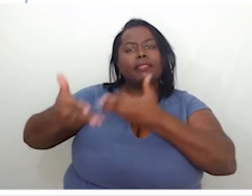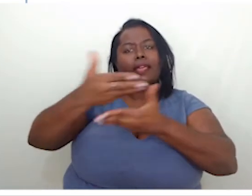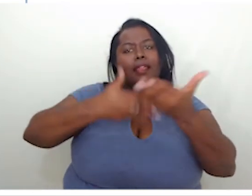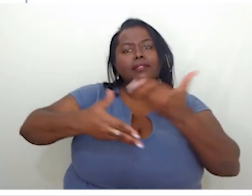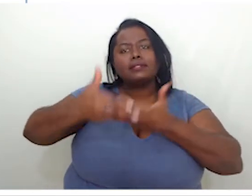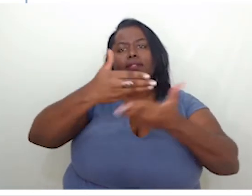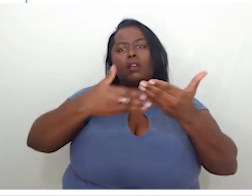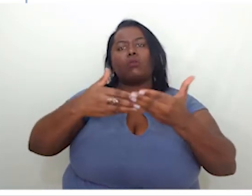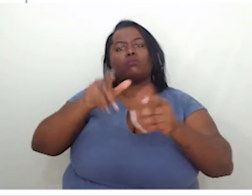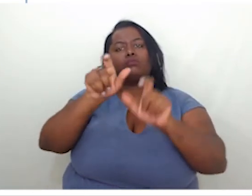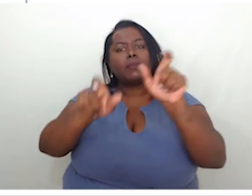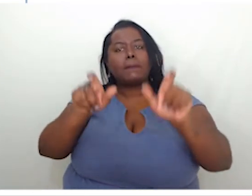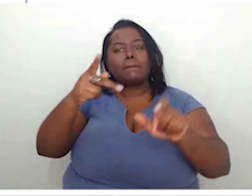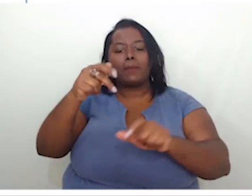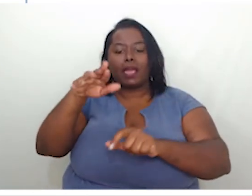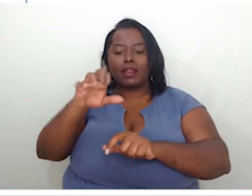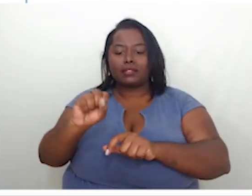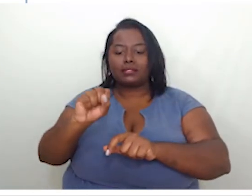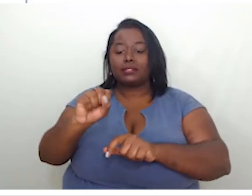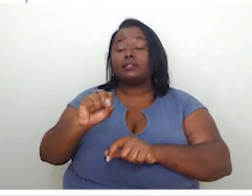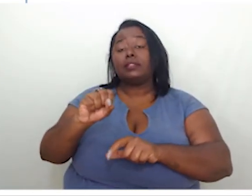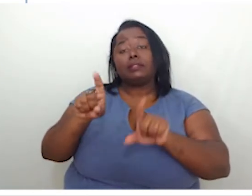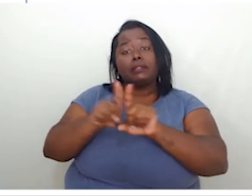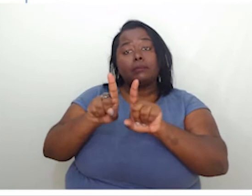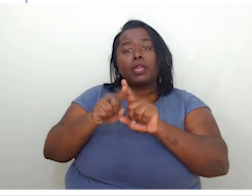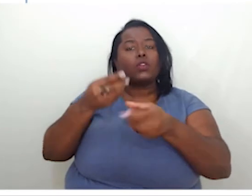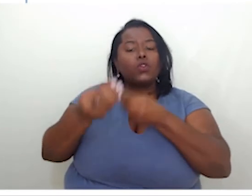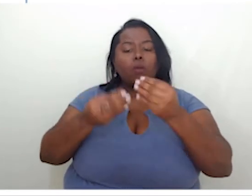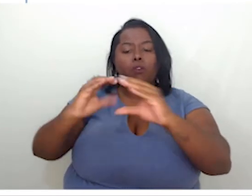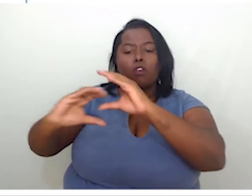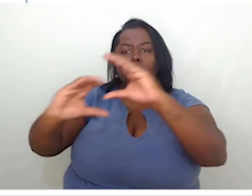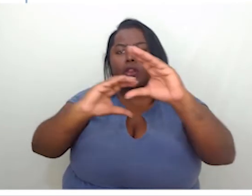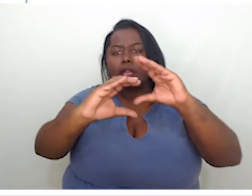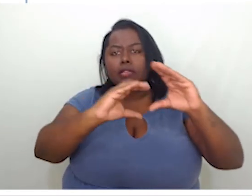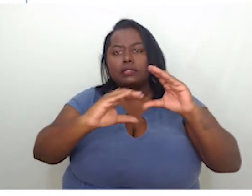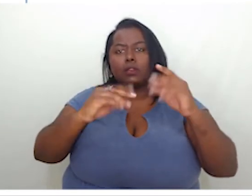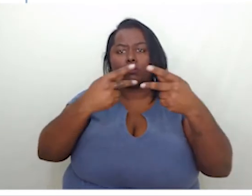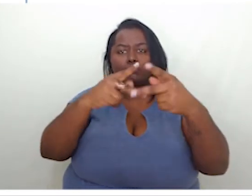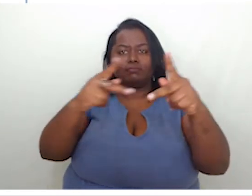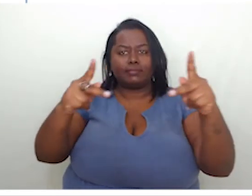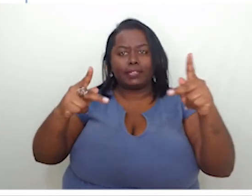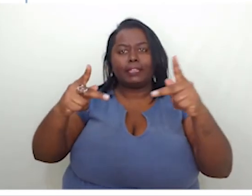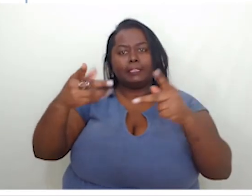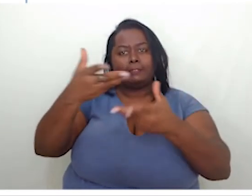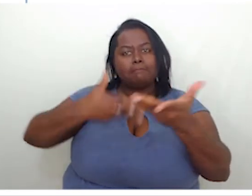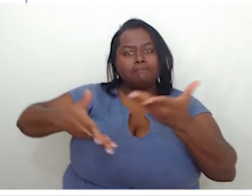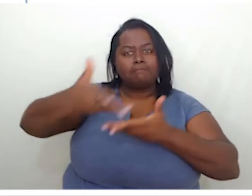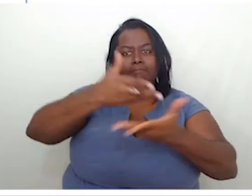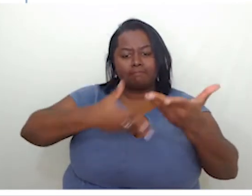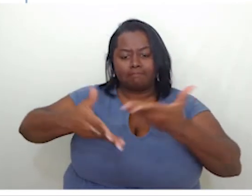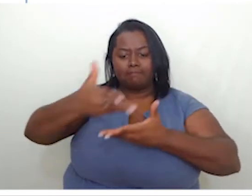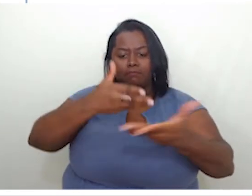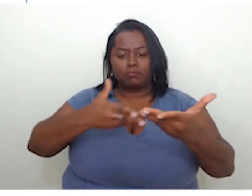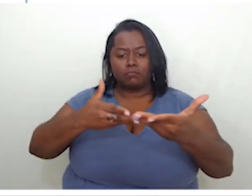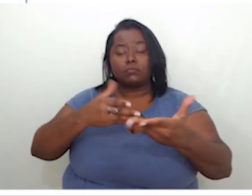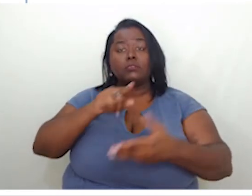Como ustedes pueden ver, tenemos aprendizaje entre pares en el centro, tenemos tres presencias: